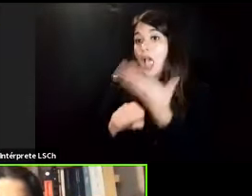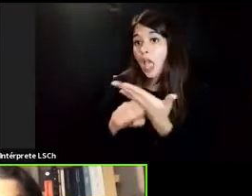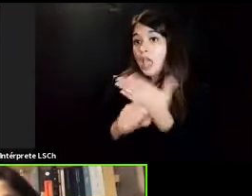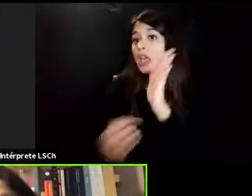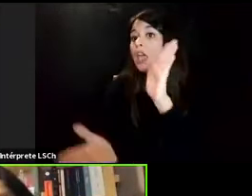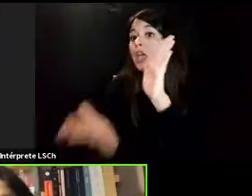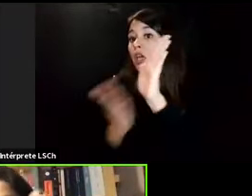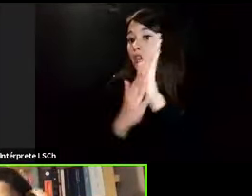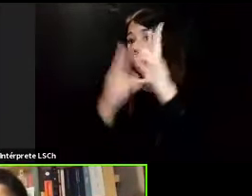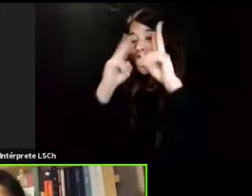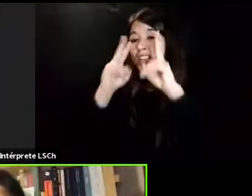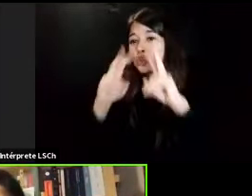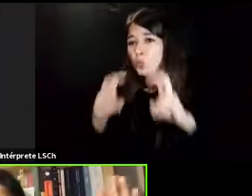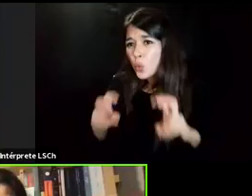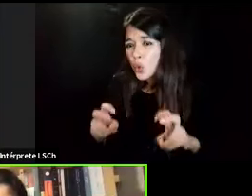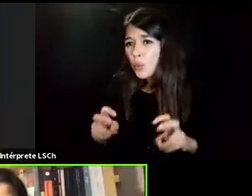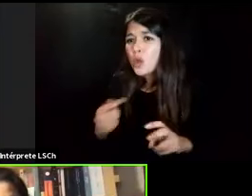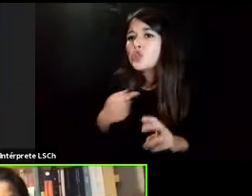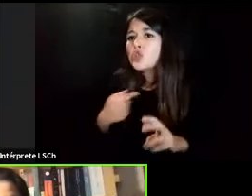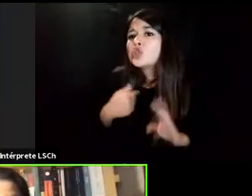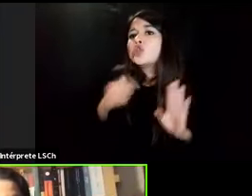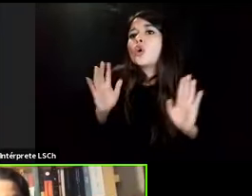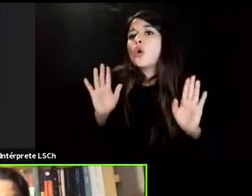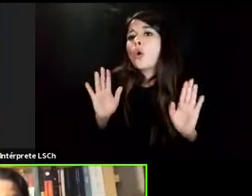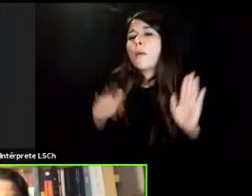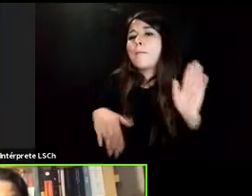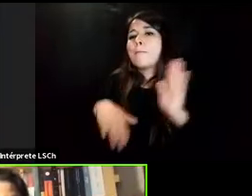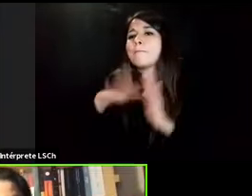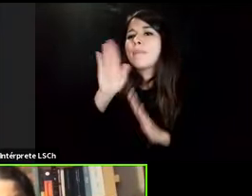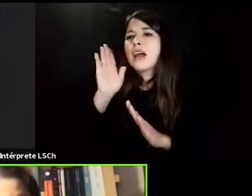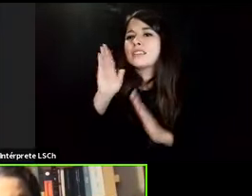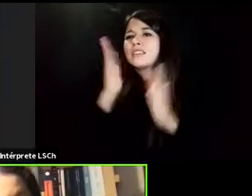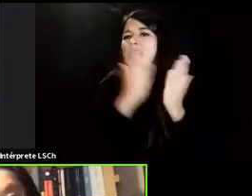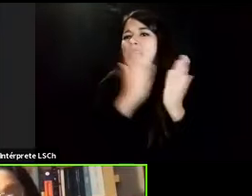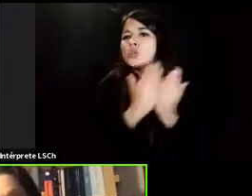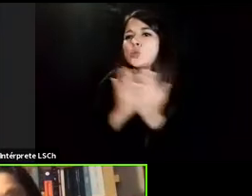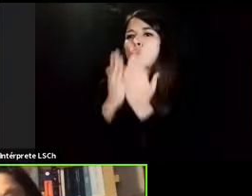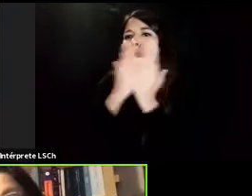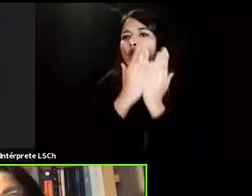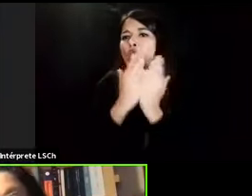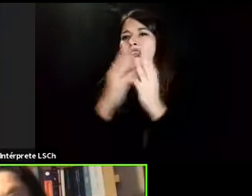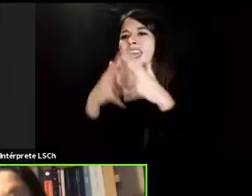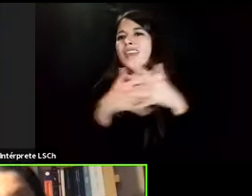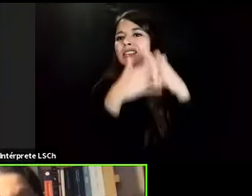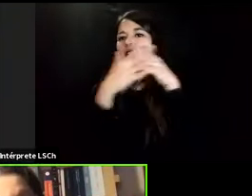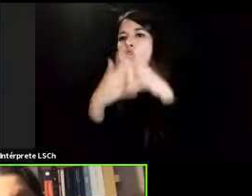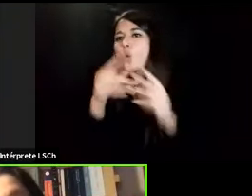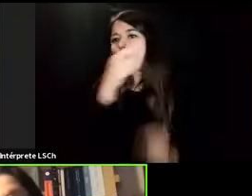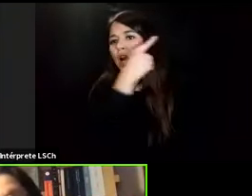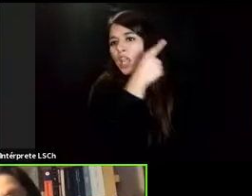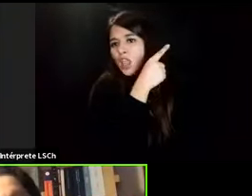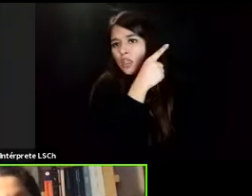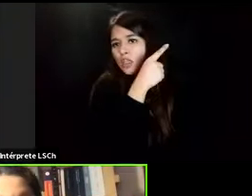familiarizada con los estudios que se han hecho en EEUU donde se ha desarrollado más esta industria donde